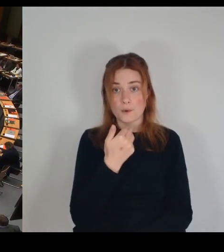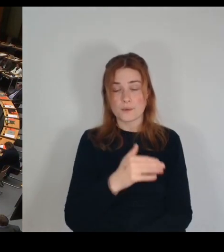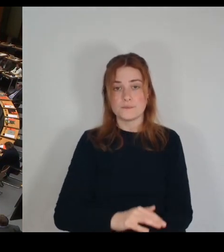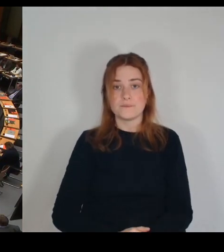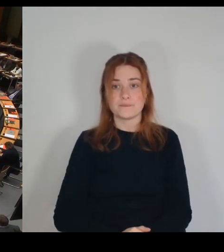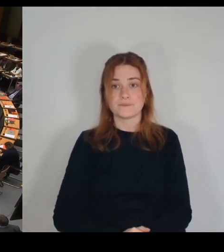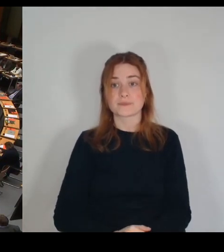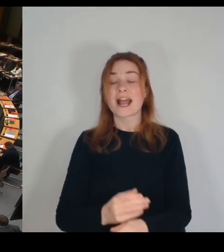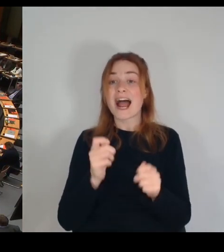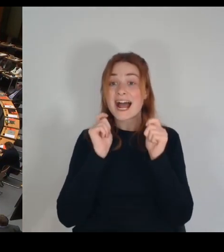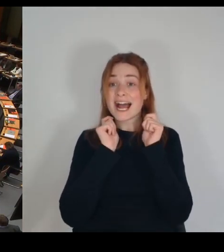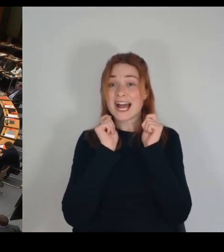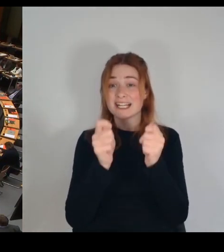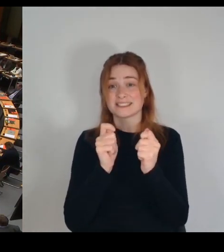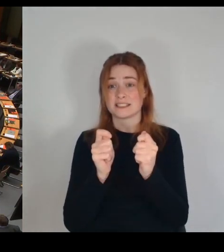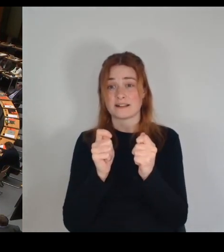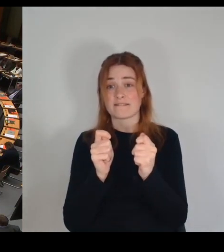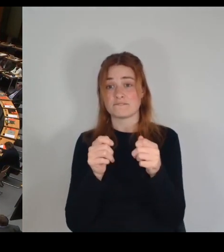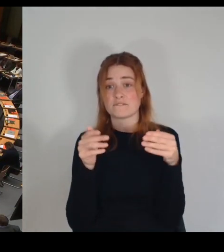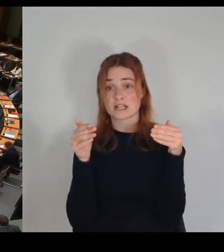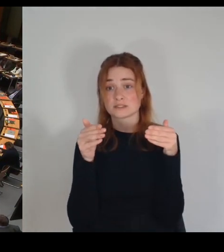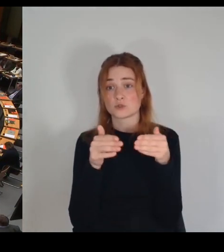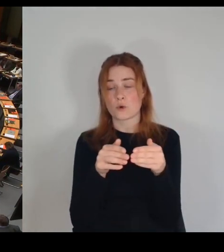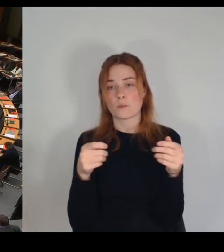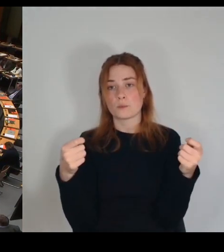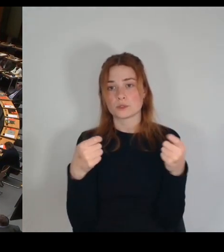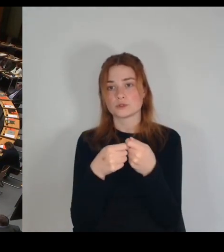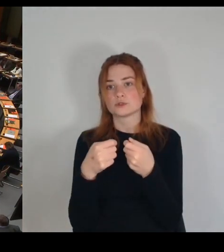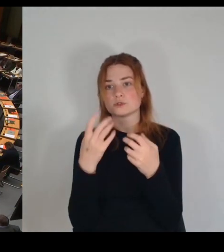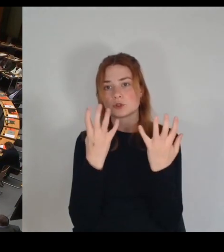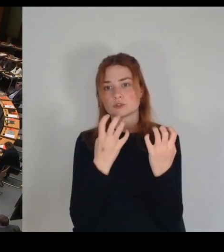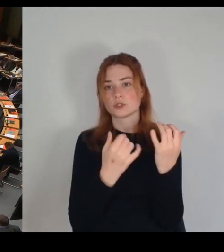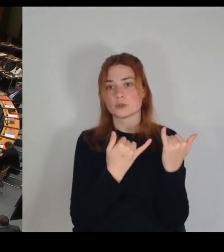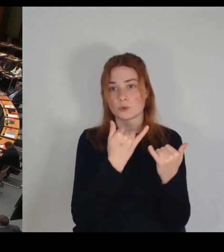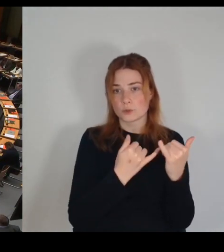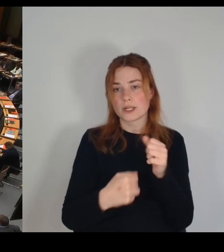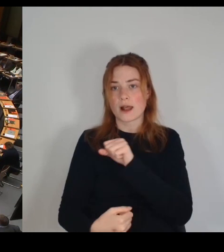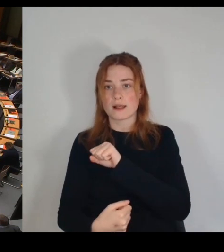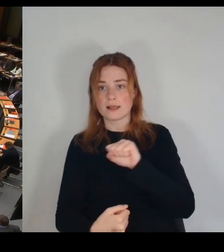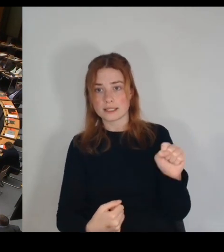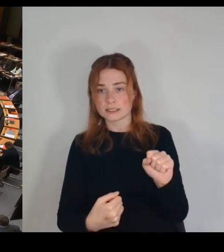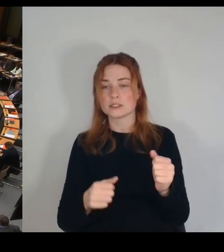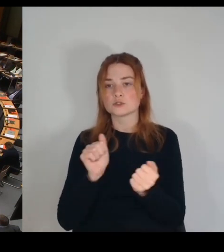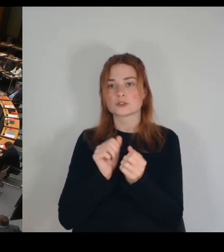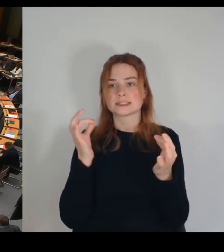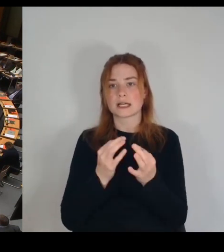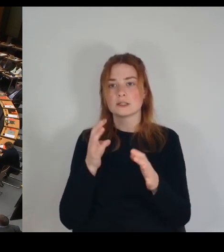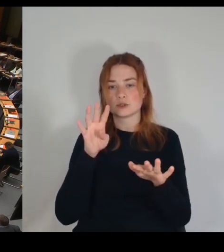der Fraktion Die Linke auf Drucksache 19 1015 empfiehlt der Hauptausschuss gemäß der Beschlussempfehlung auf Drucksache 19